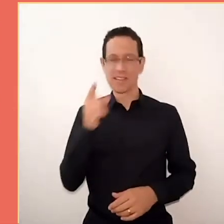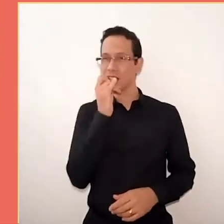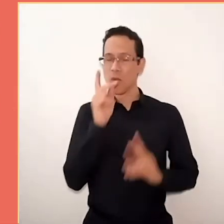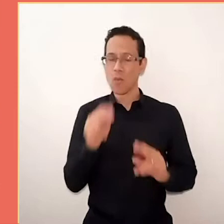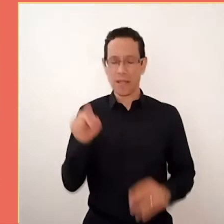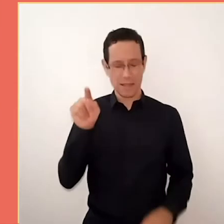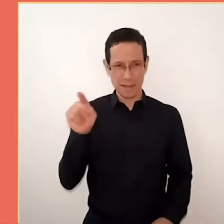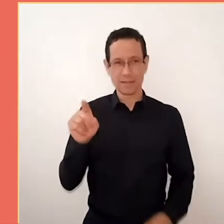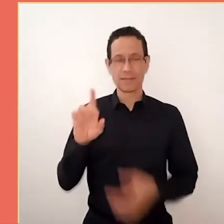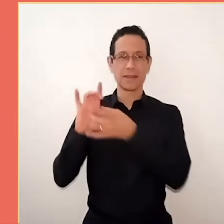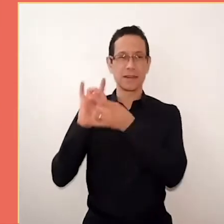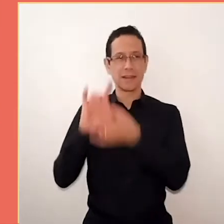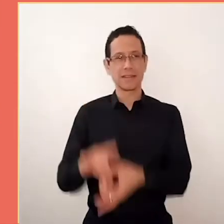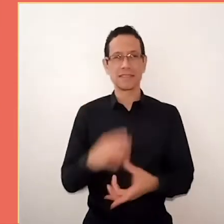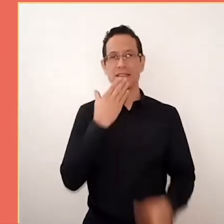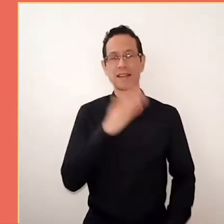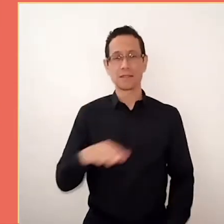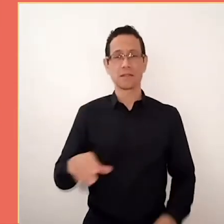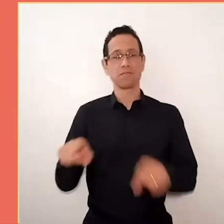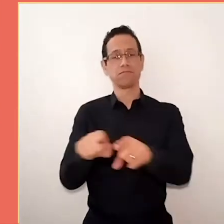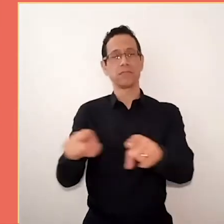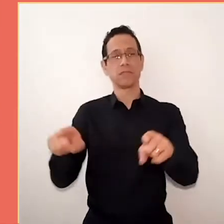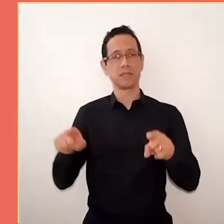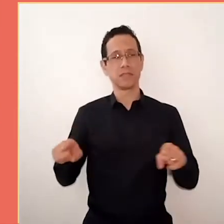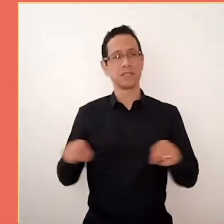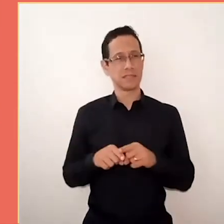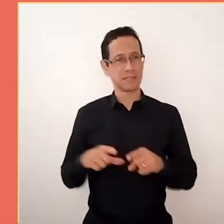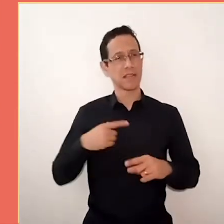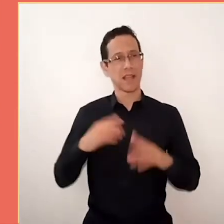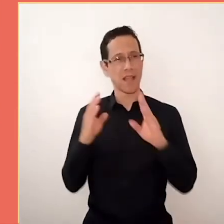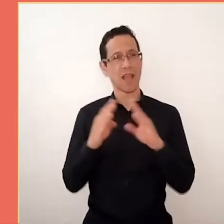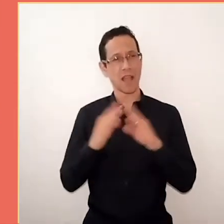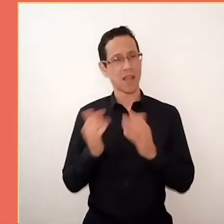naquela casa com quintal, essas experiências infantis que ele vai tendo,